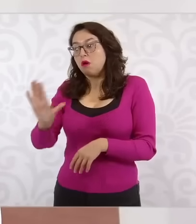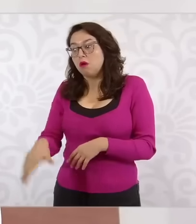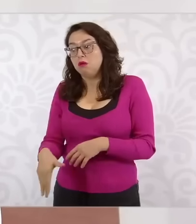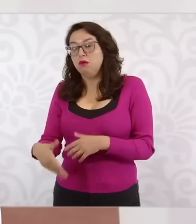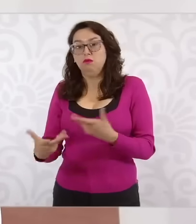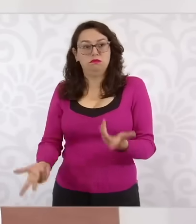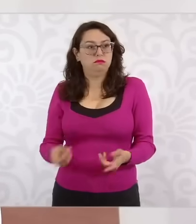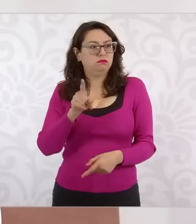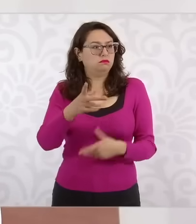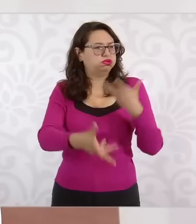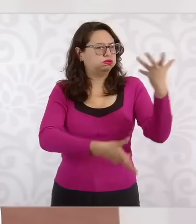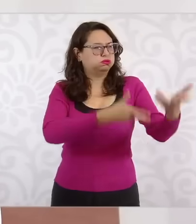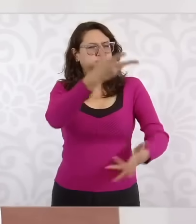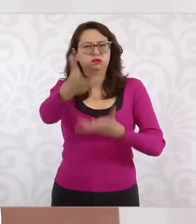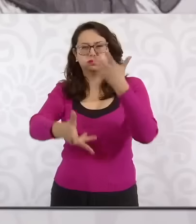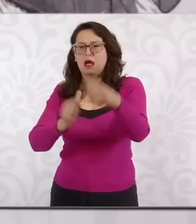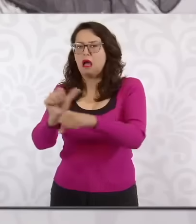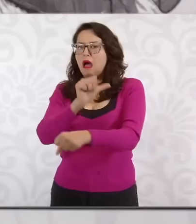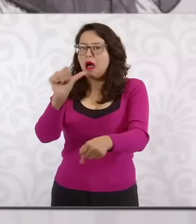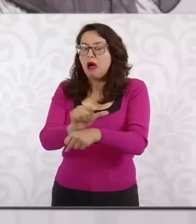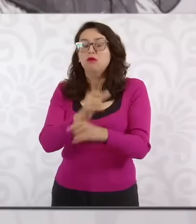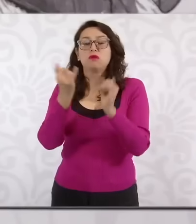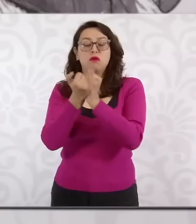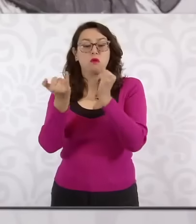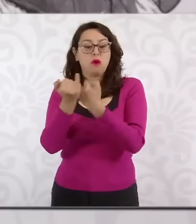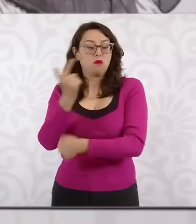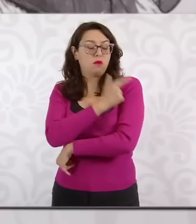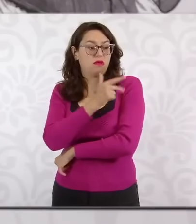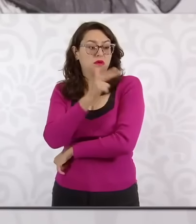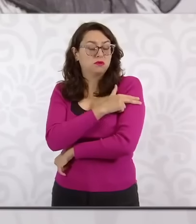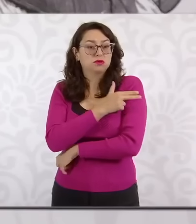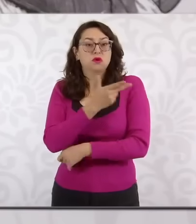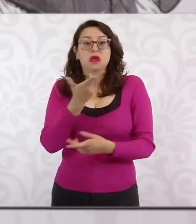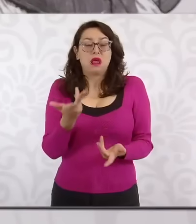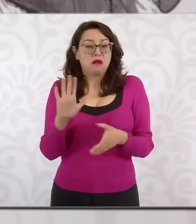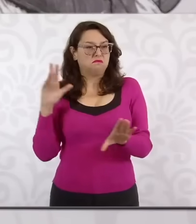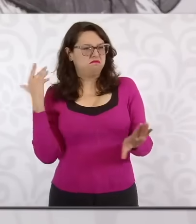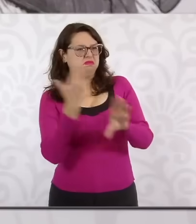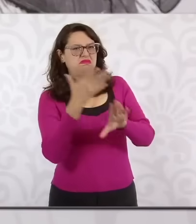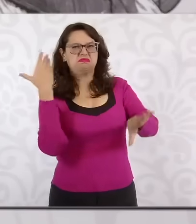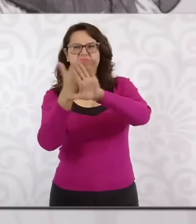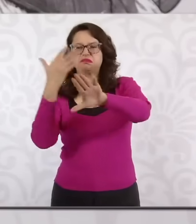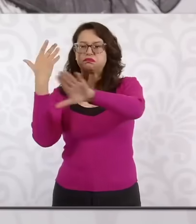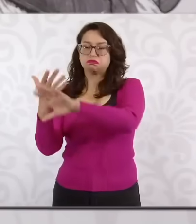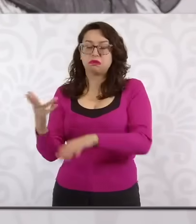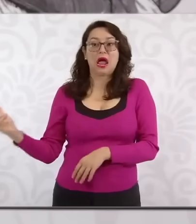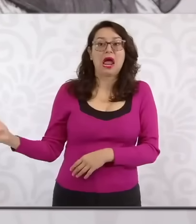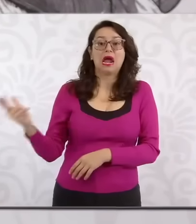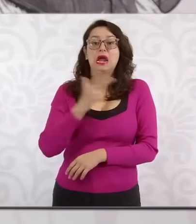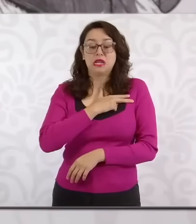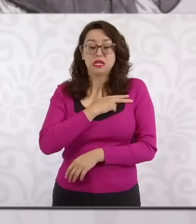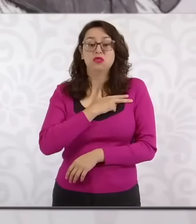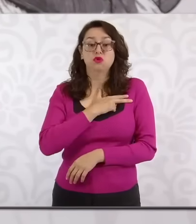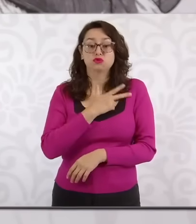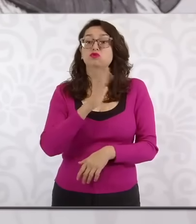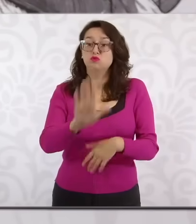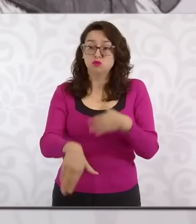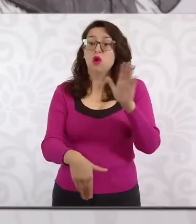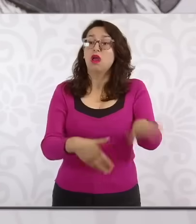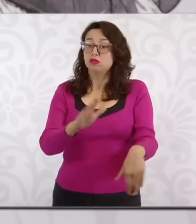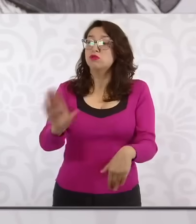muchos elementos de la Guardia Nacional eh que fueron atacados, muchos de ellos eh fallecieron.